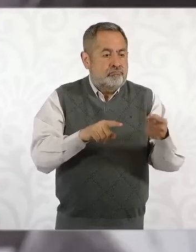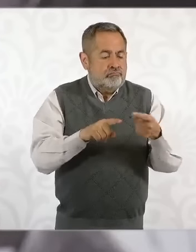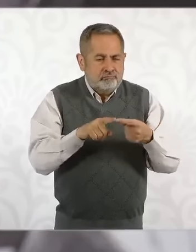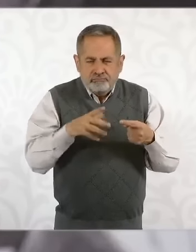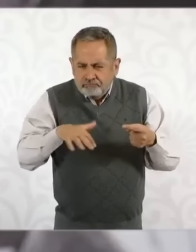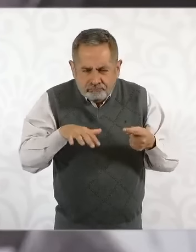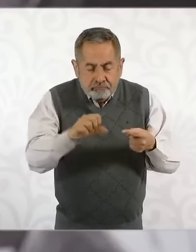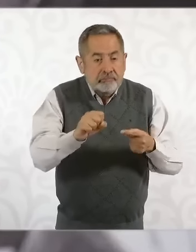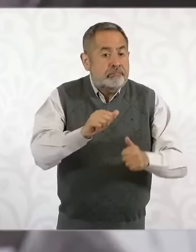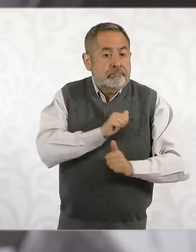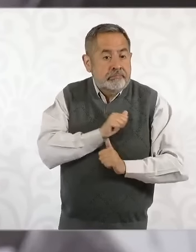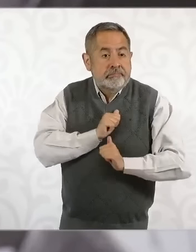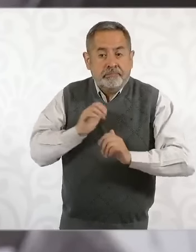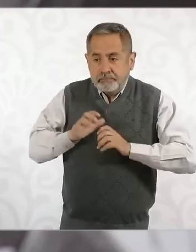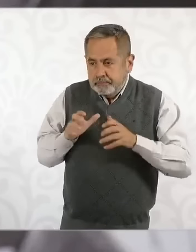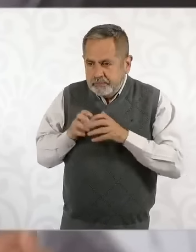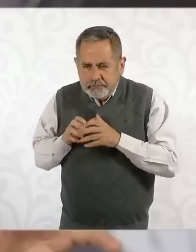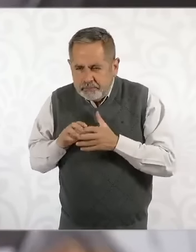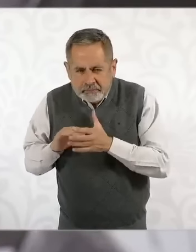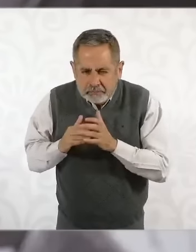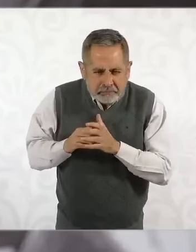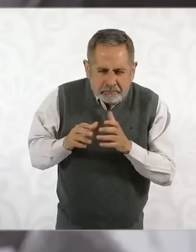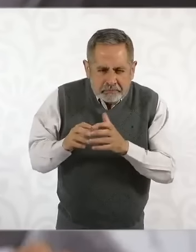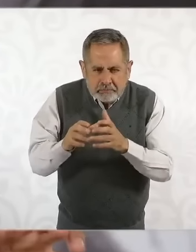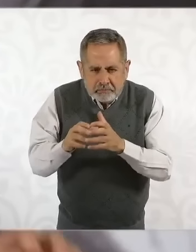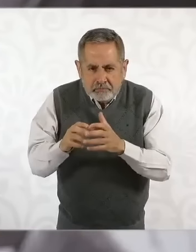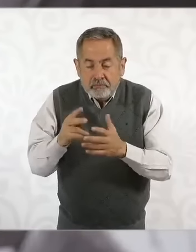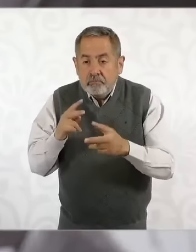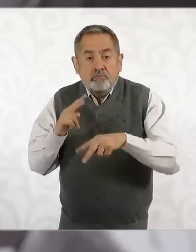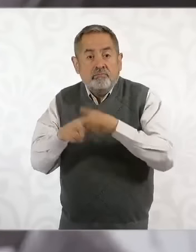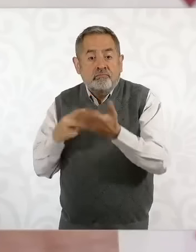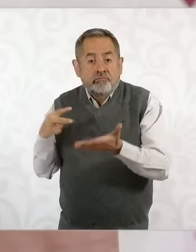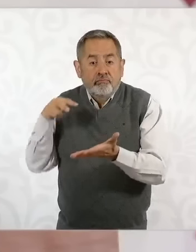por el ejército mexicano, quienes estaban en campo fue personal de fuerzas especiales del